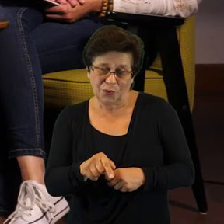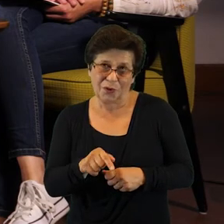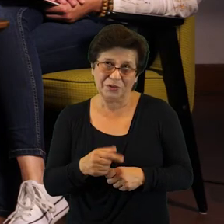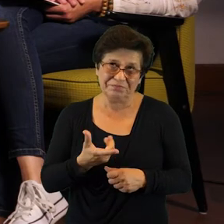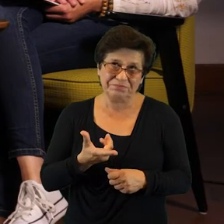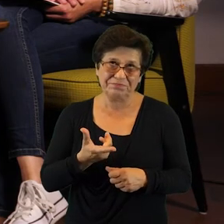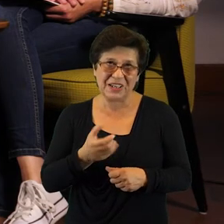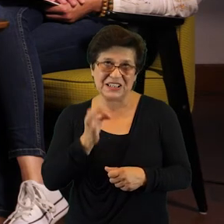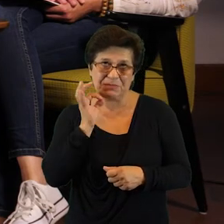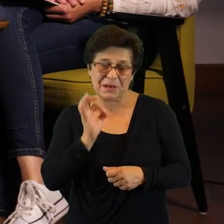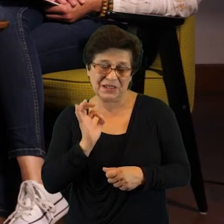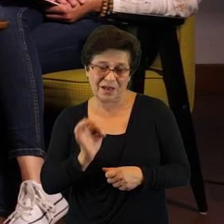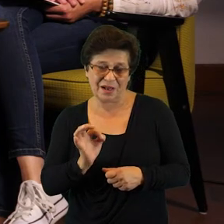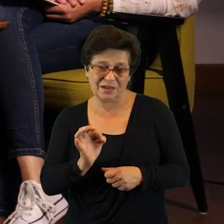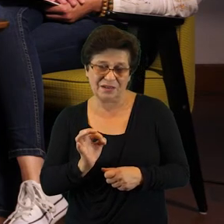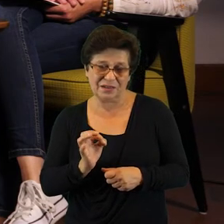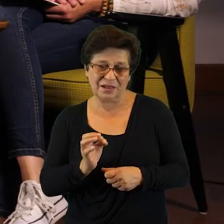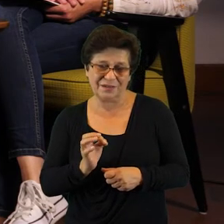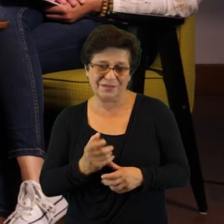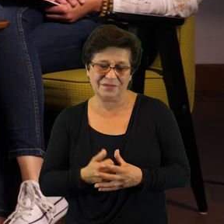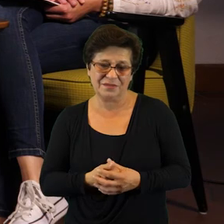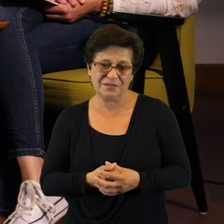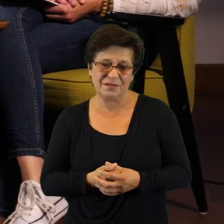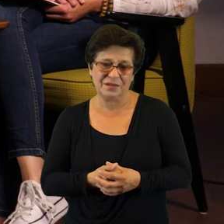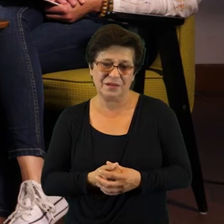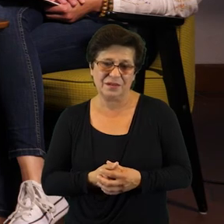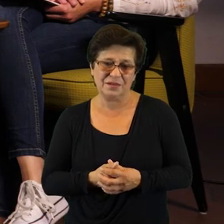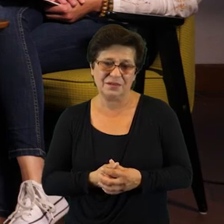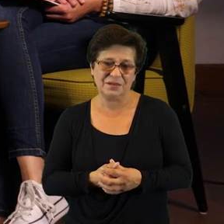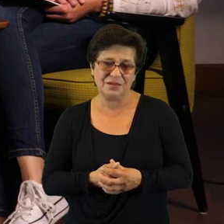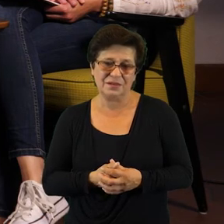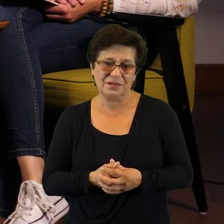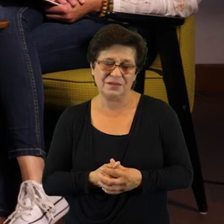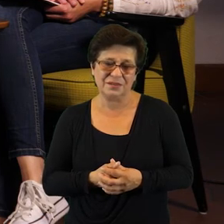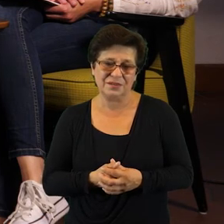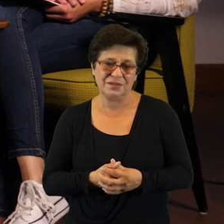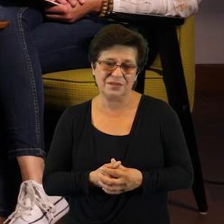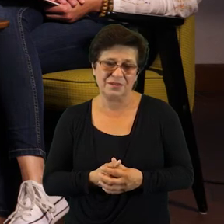co nie znaczy, że był pozbawiony wrażliwości.